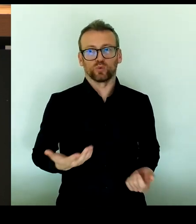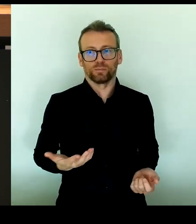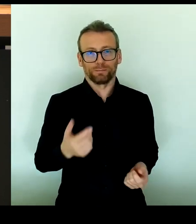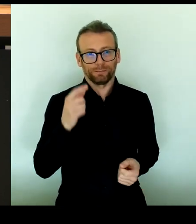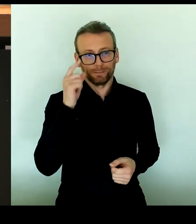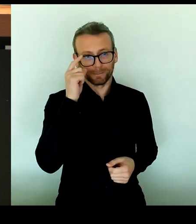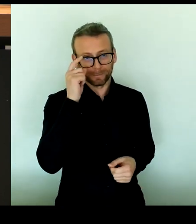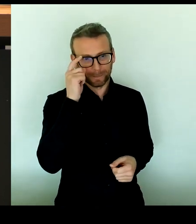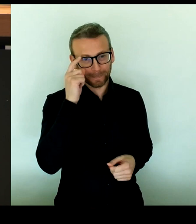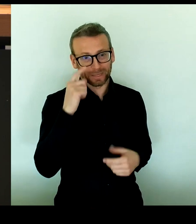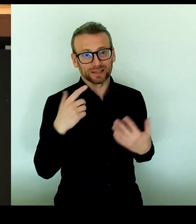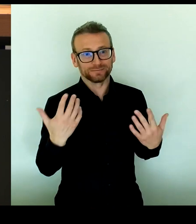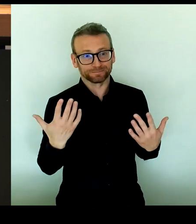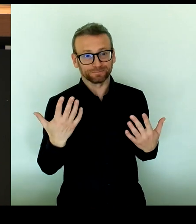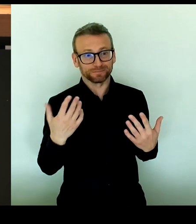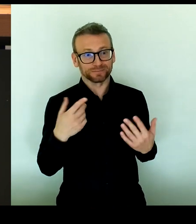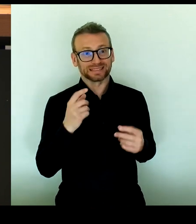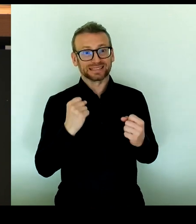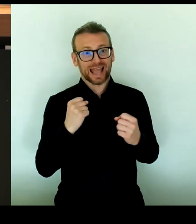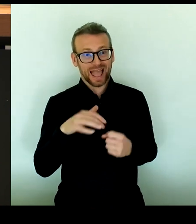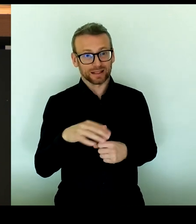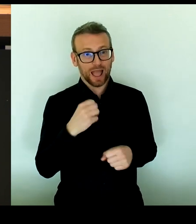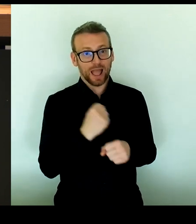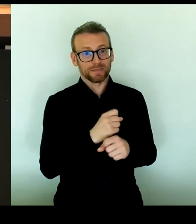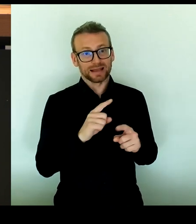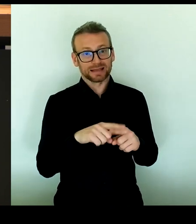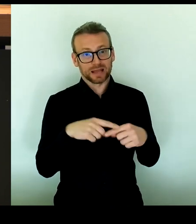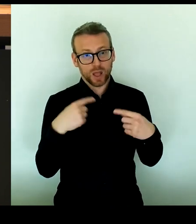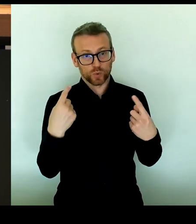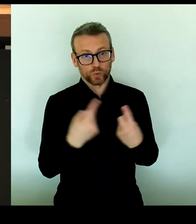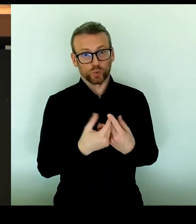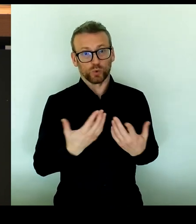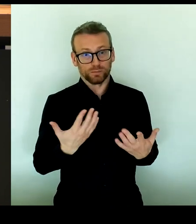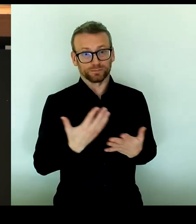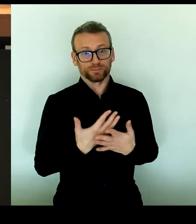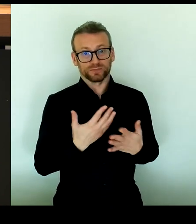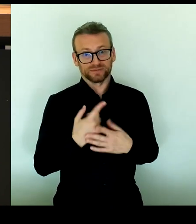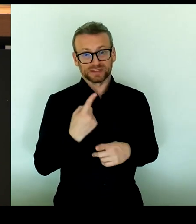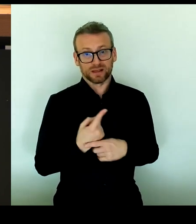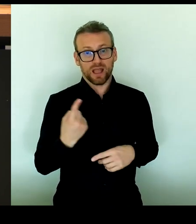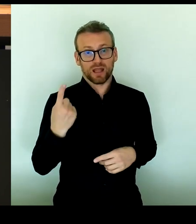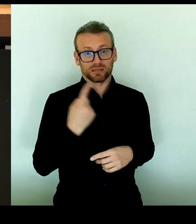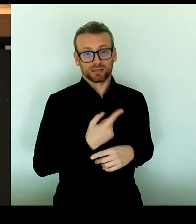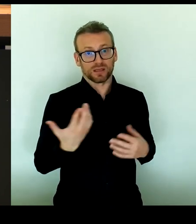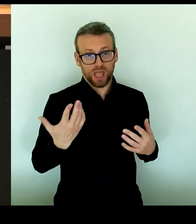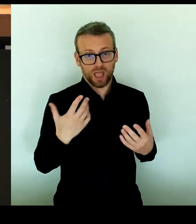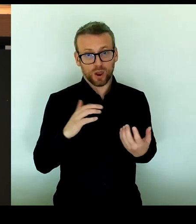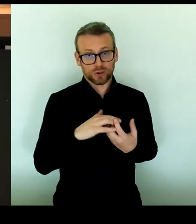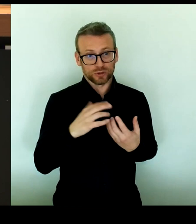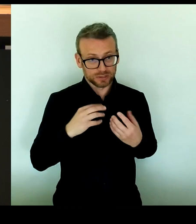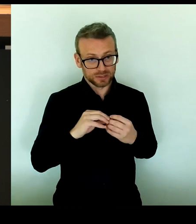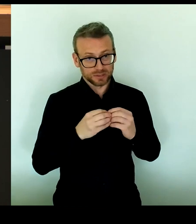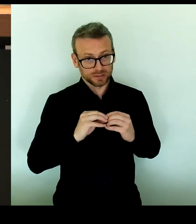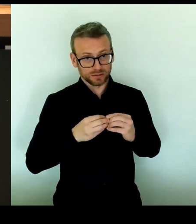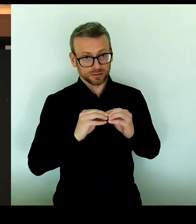Unser Ziel ist es, dass das Arbeitsraumprogramm funktioniert. Die Arbeitsräume sind die Arbeitsgrundlage für die